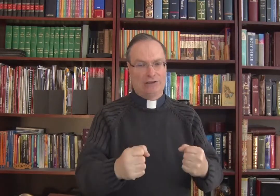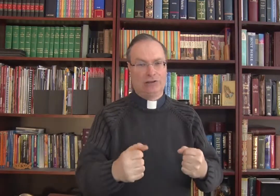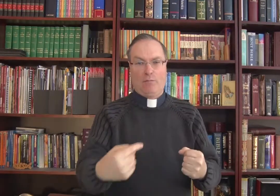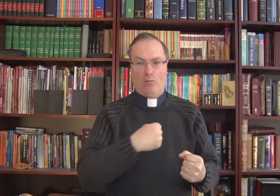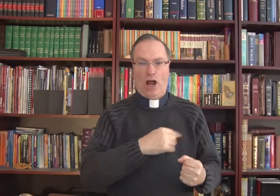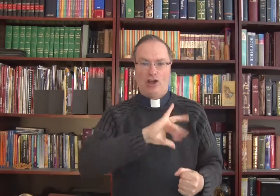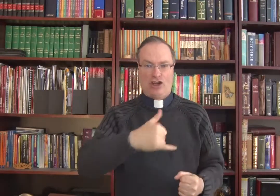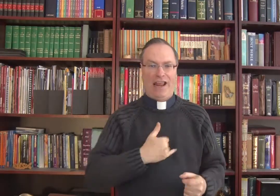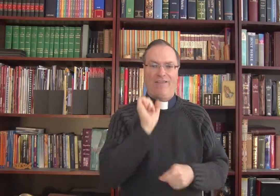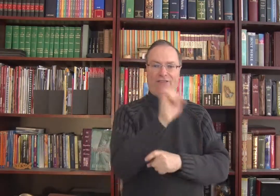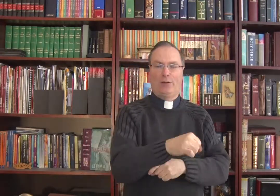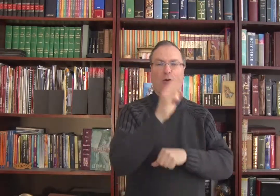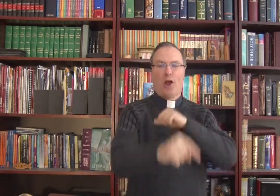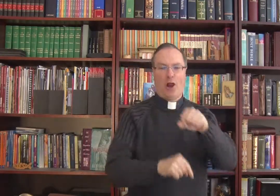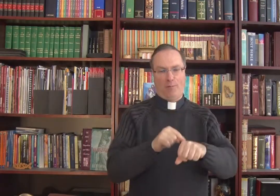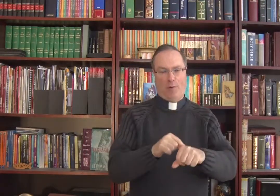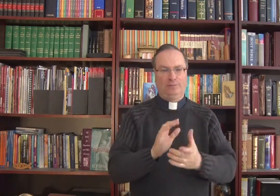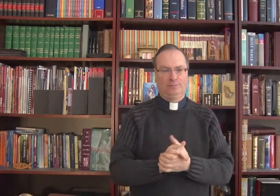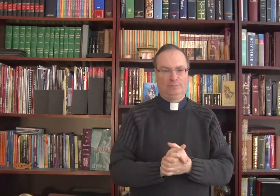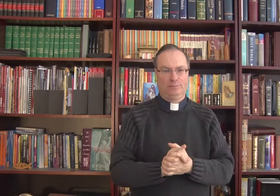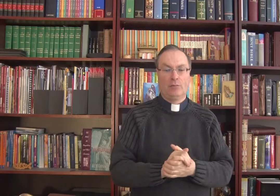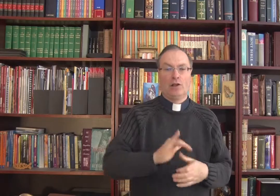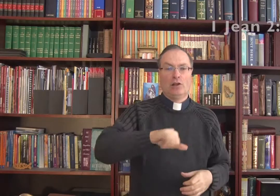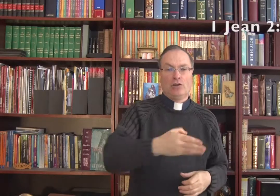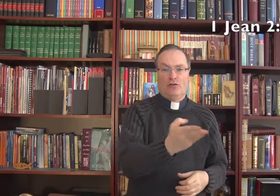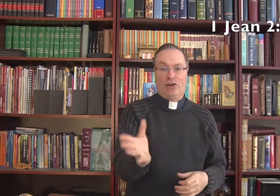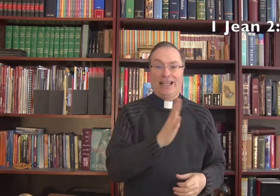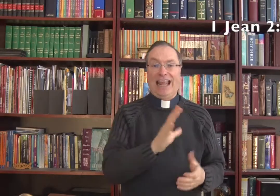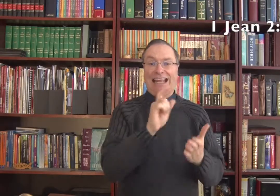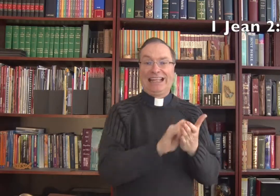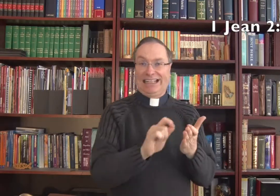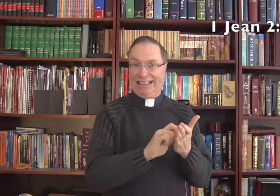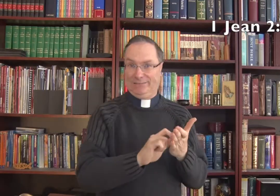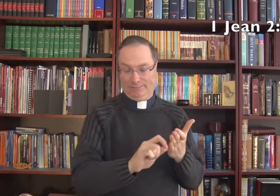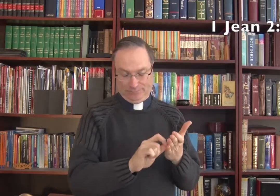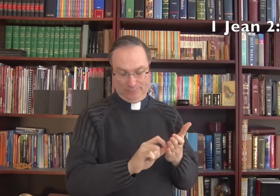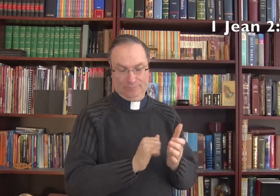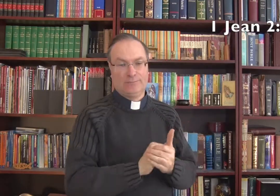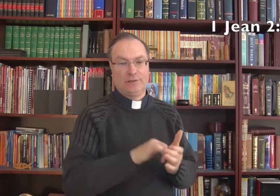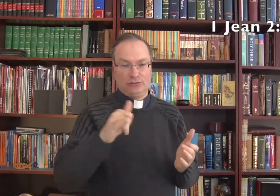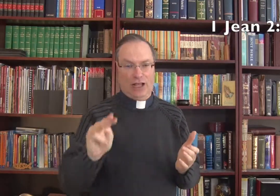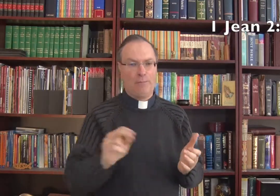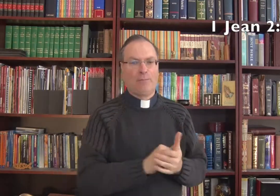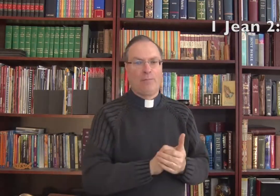moi, j'ai vaincu le monde.» Jean disait: «Je vous ai écrit,